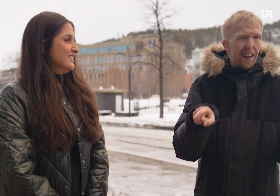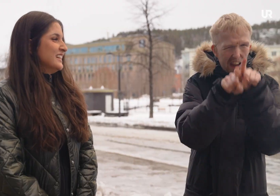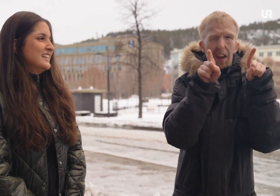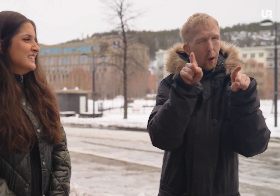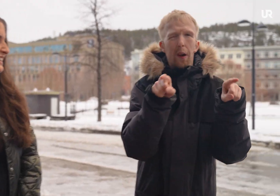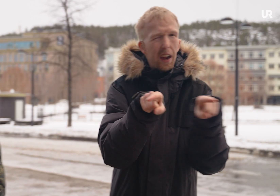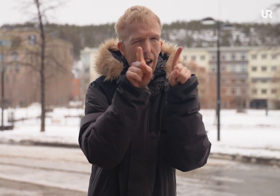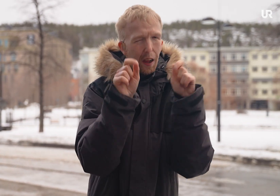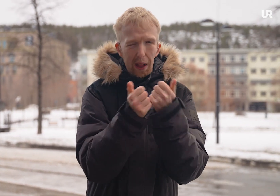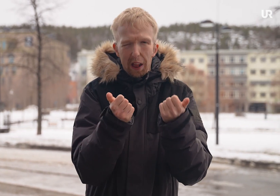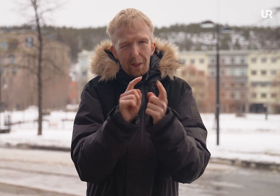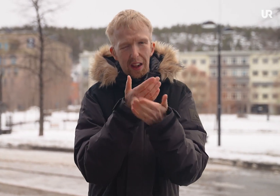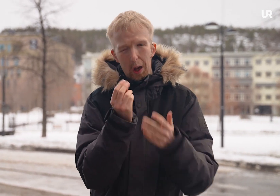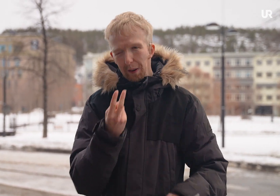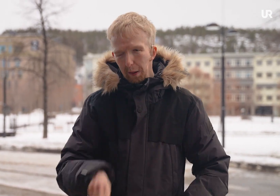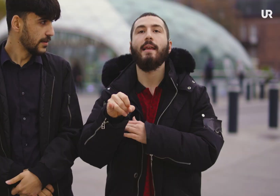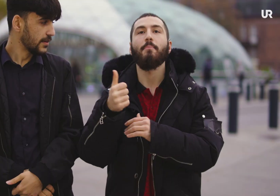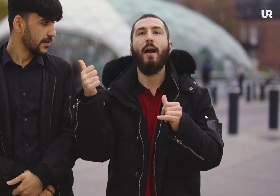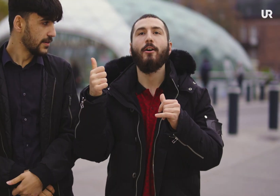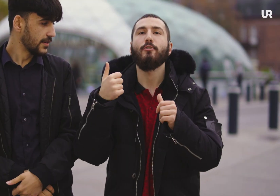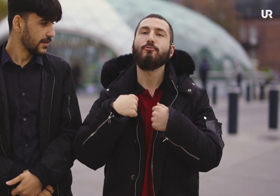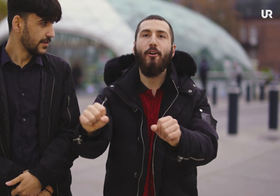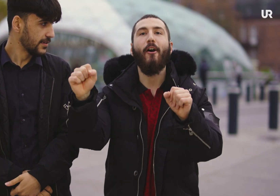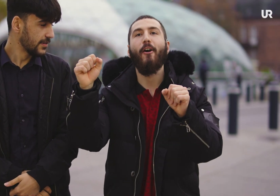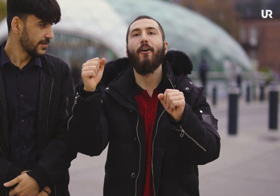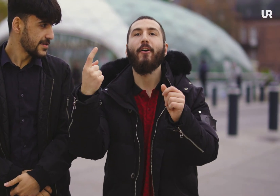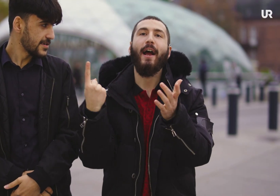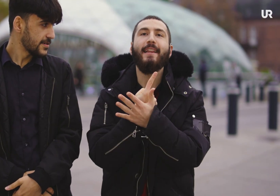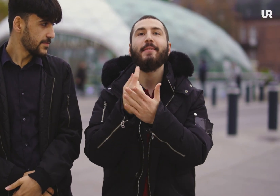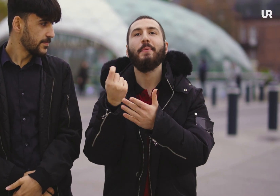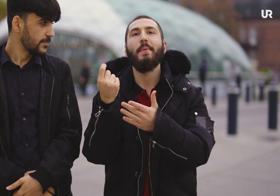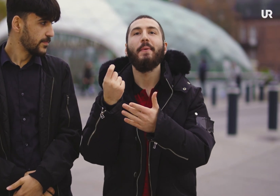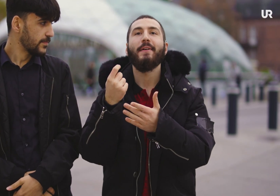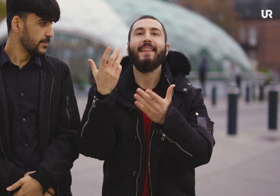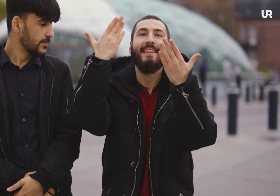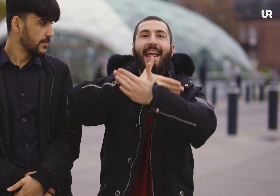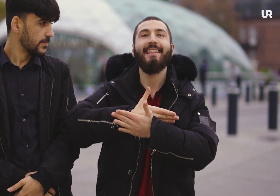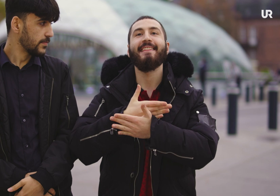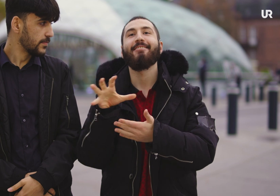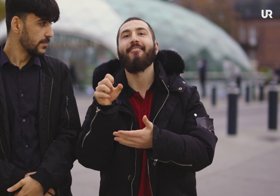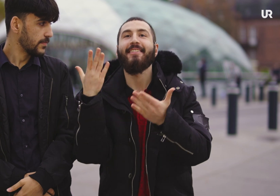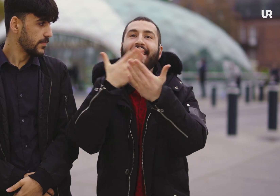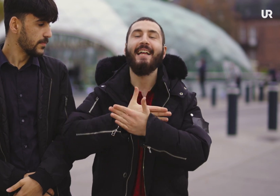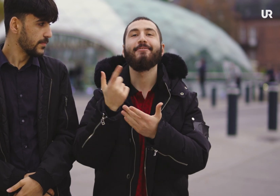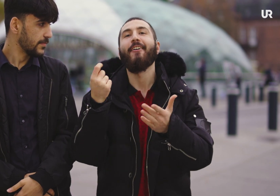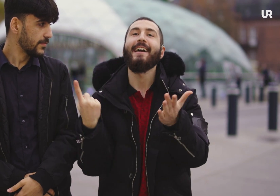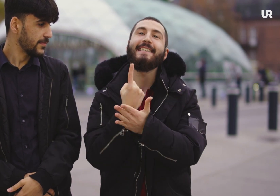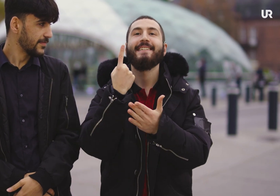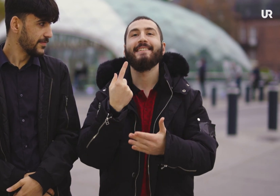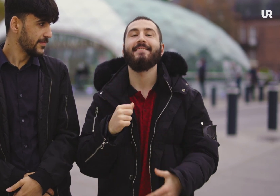Nästan, men det blev inte av. Jag är mer spontan och kör på vid tillfälle. Gärna one night stands.